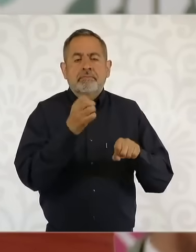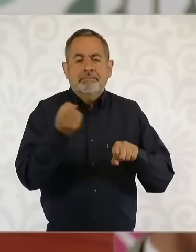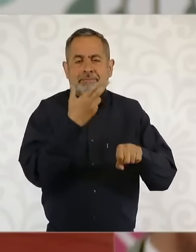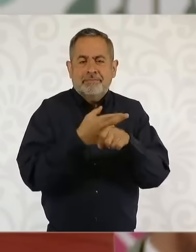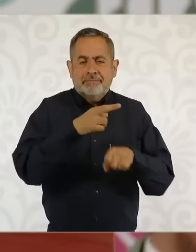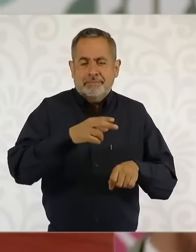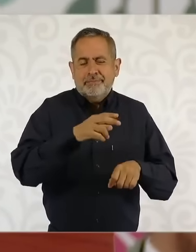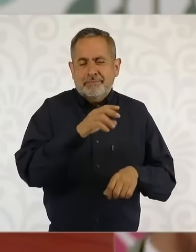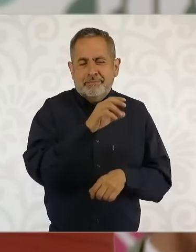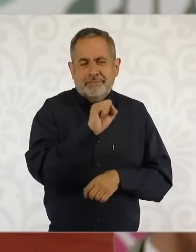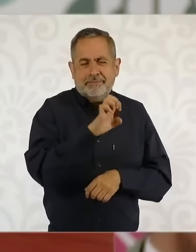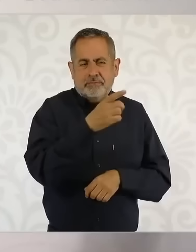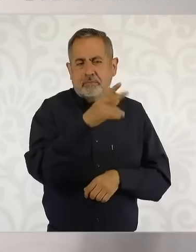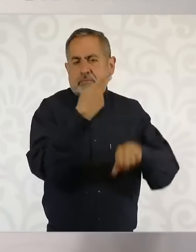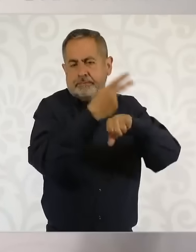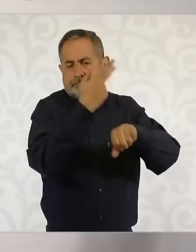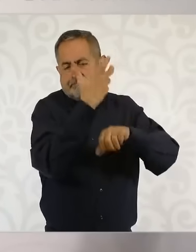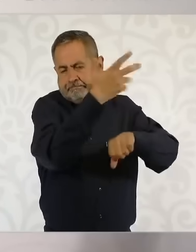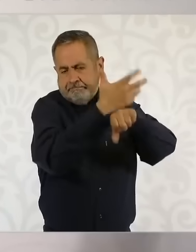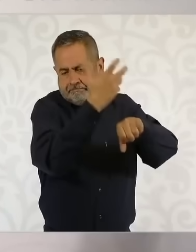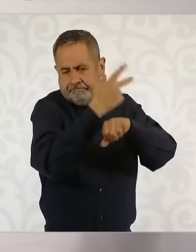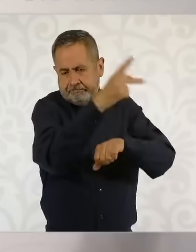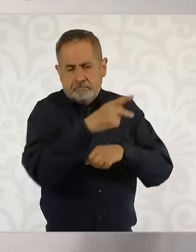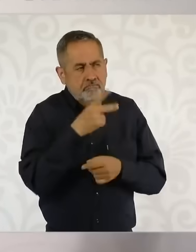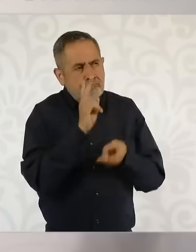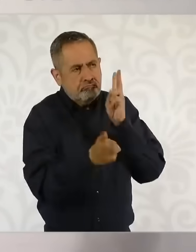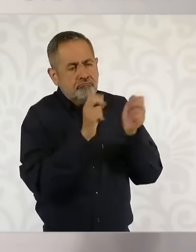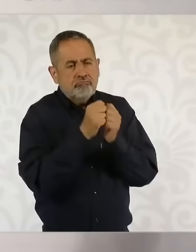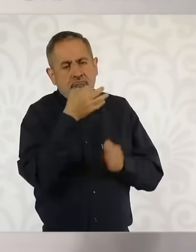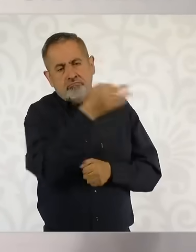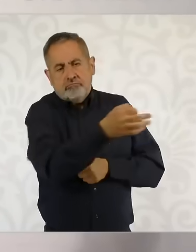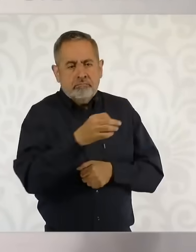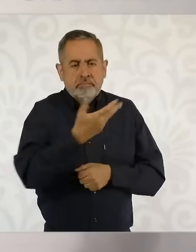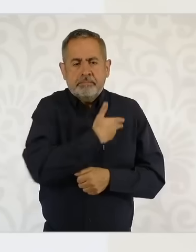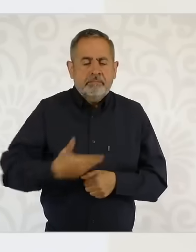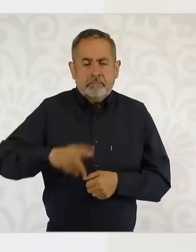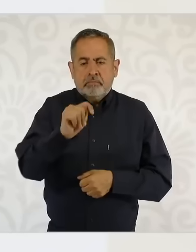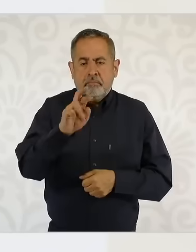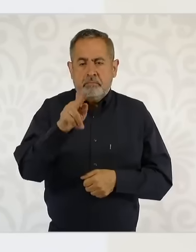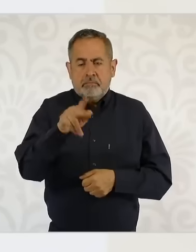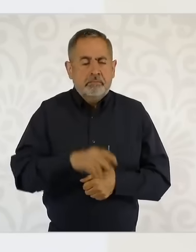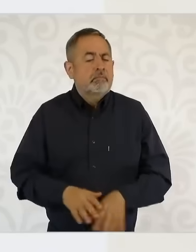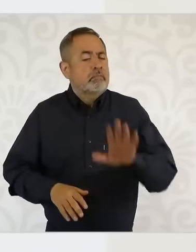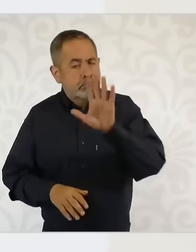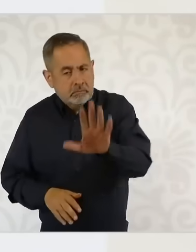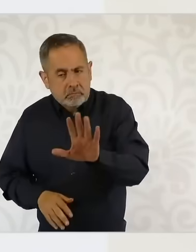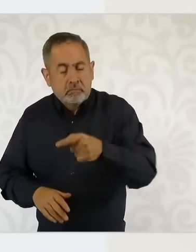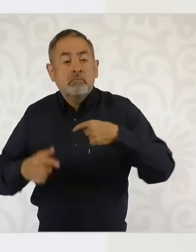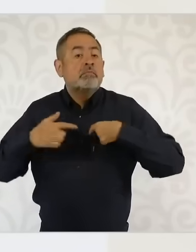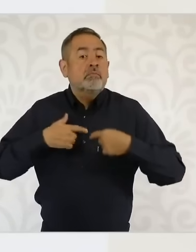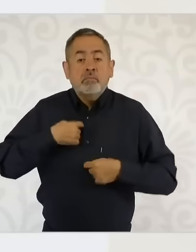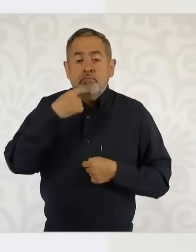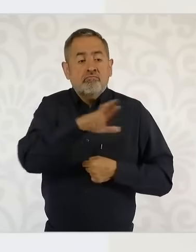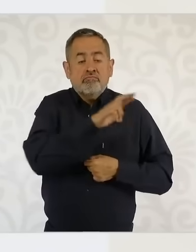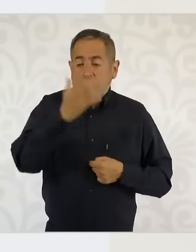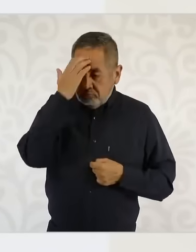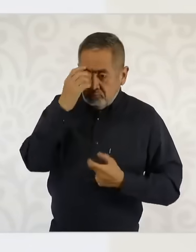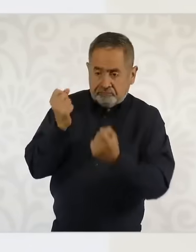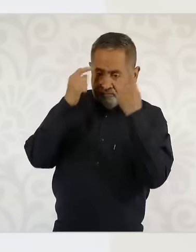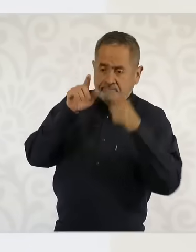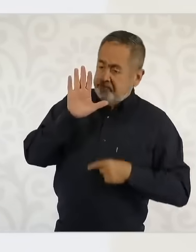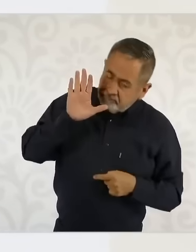Trump de nosotros lo que queremos es reconocimiento de la comunidad mexicana